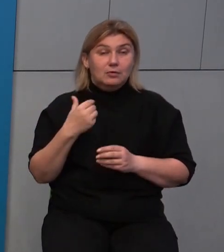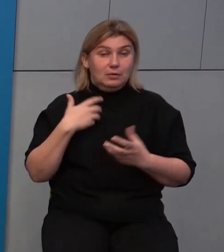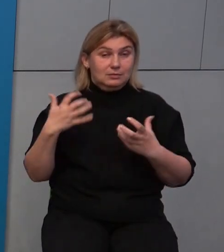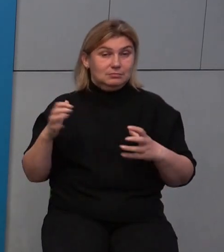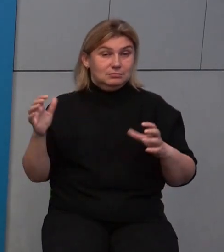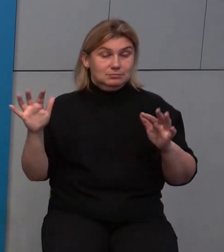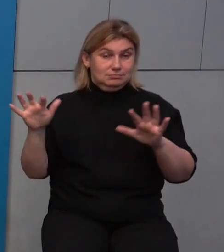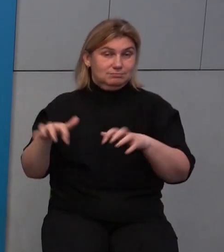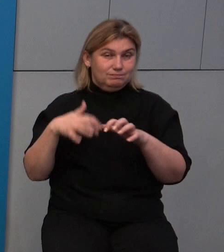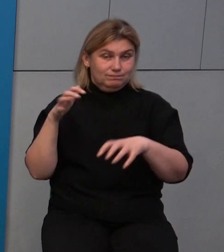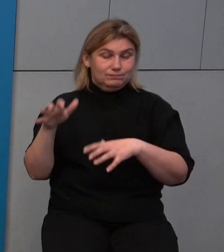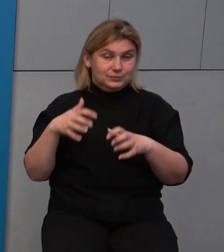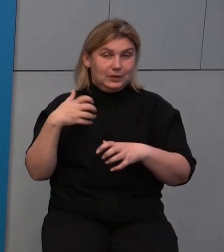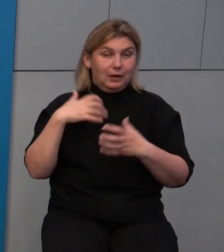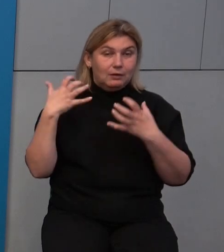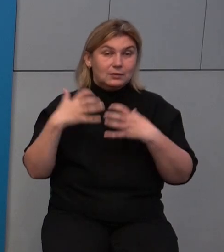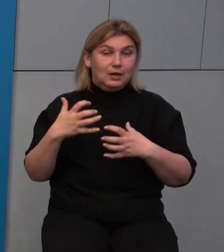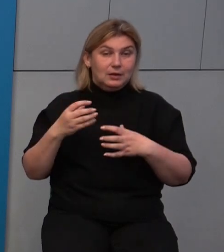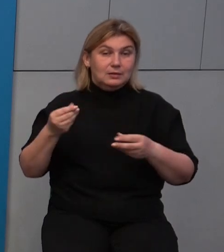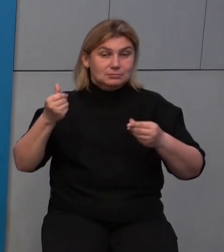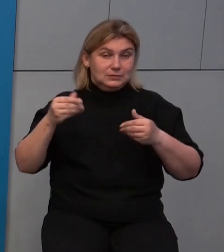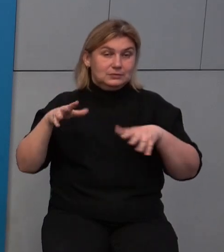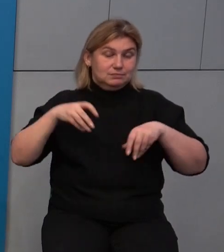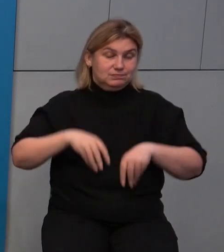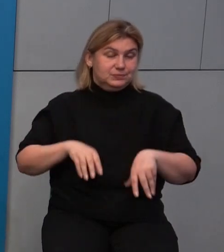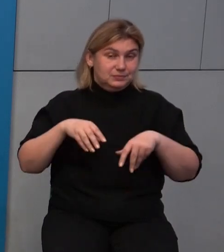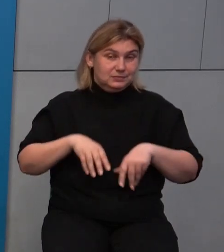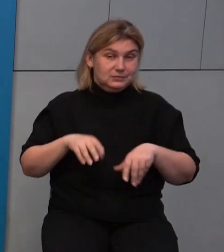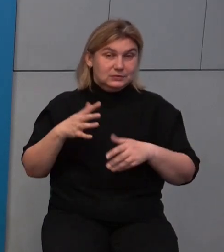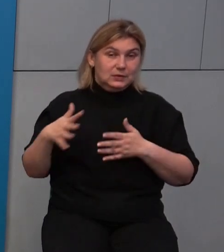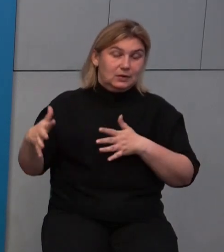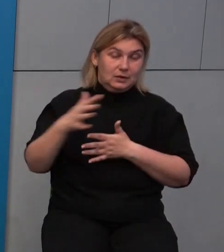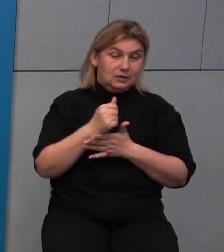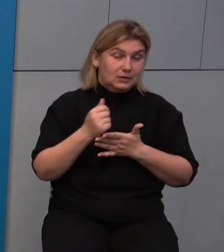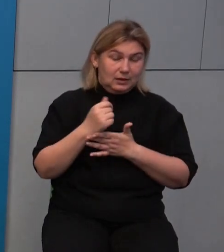I bardzo mu zależy na tym, żeby rzeczywiście zarabiać na pisaniu.